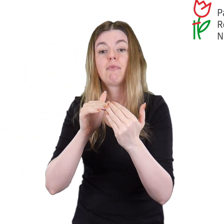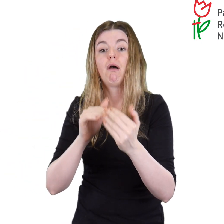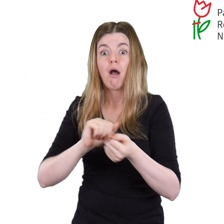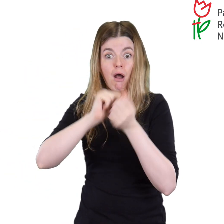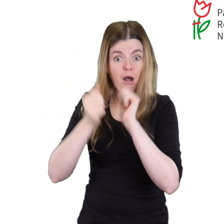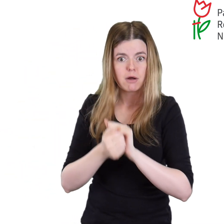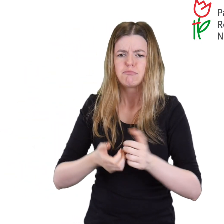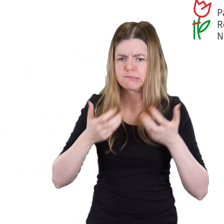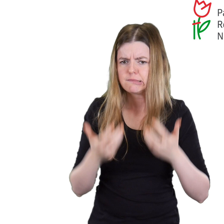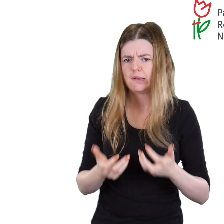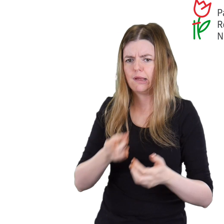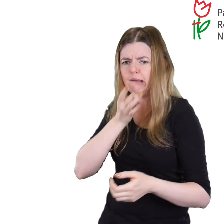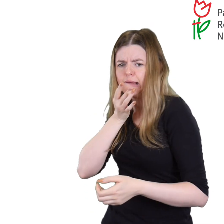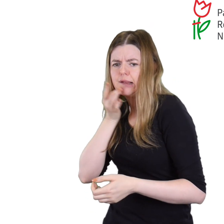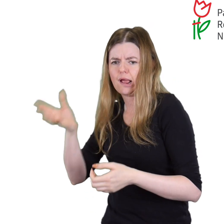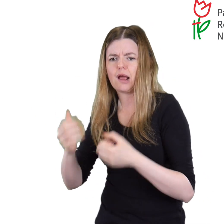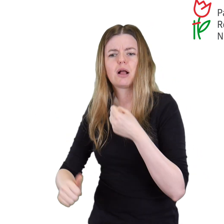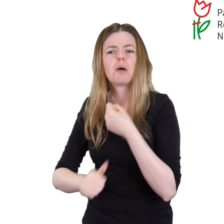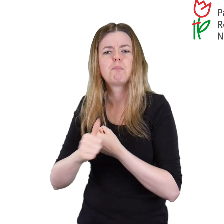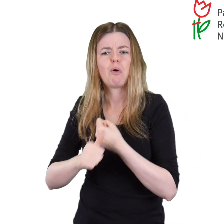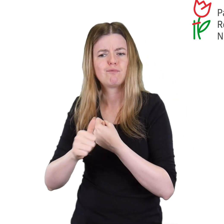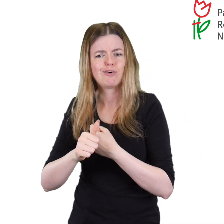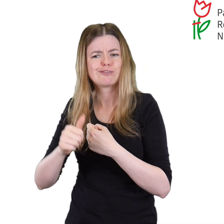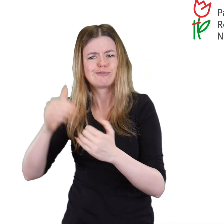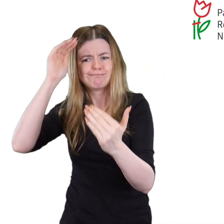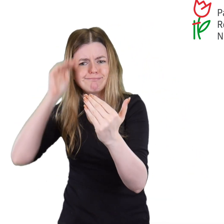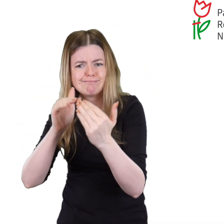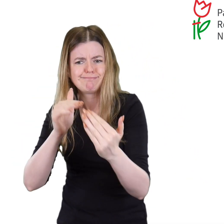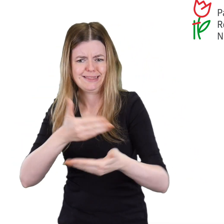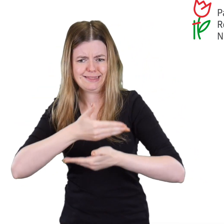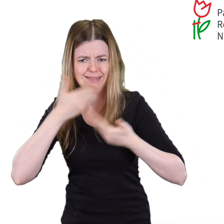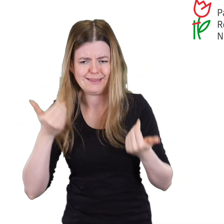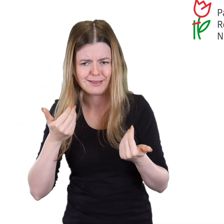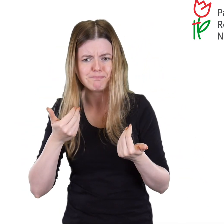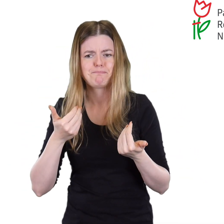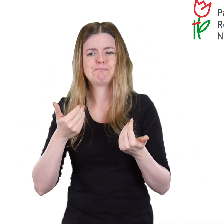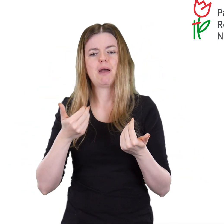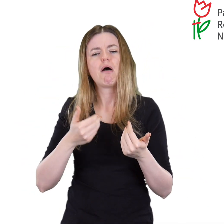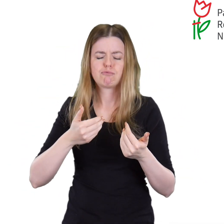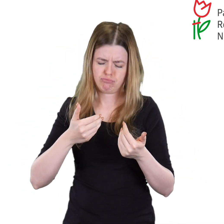albo chcesz przesłać skargę na brak dostępności,